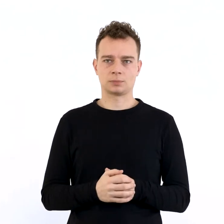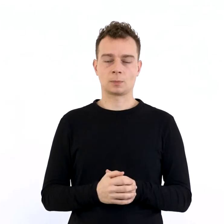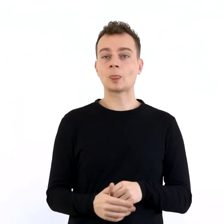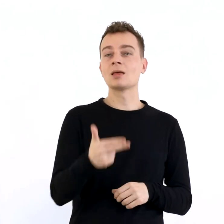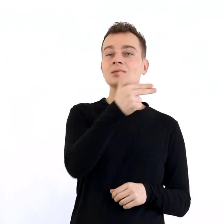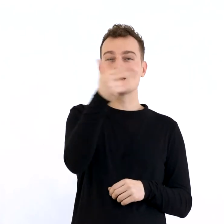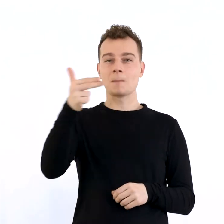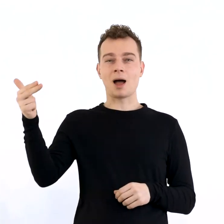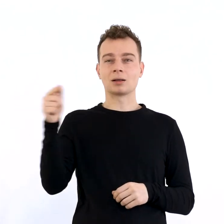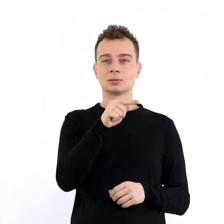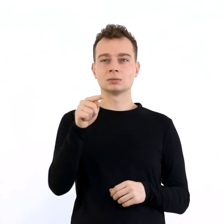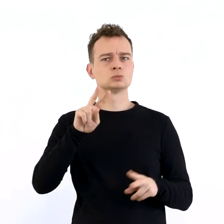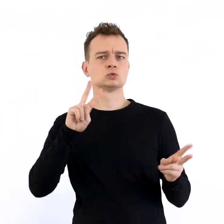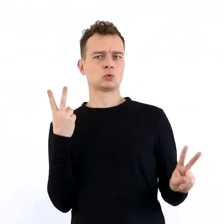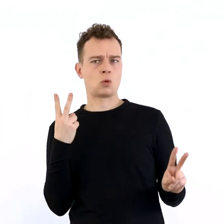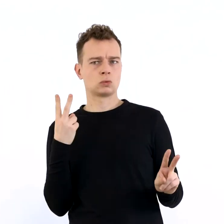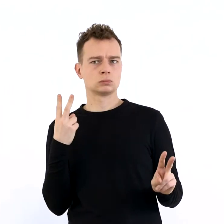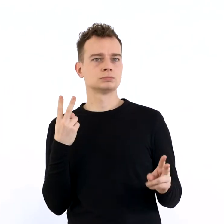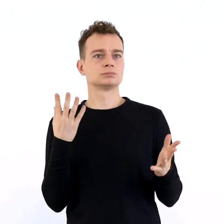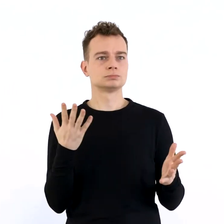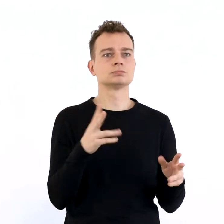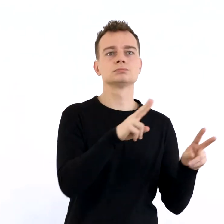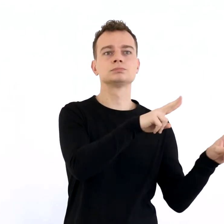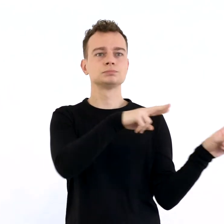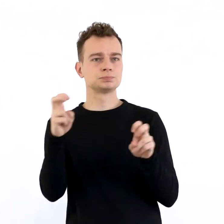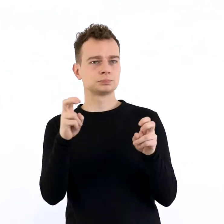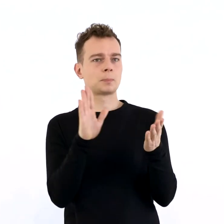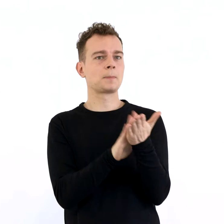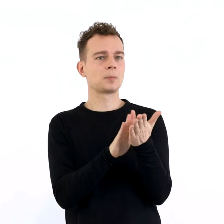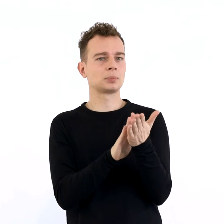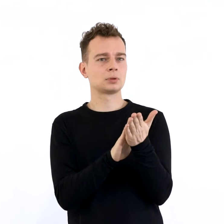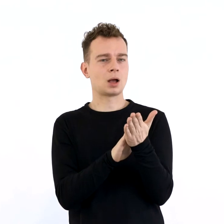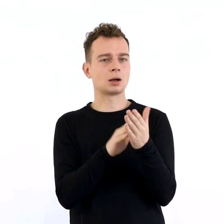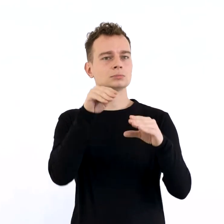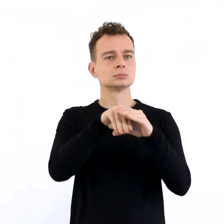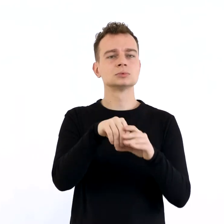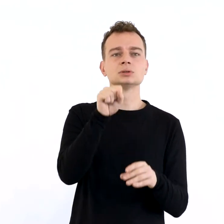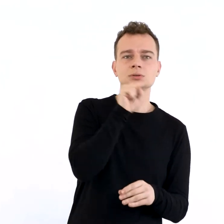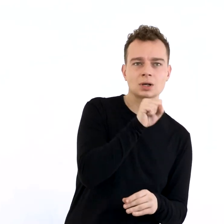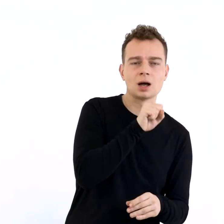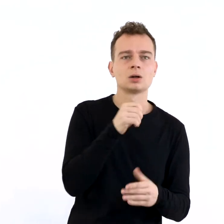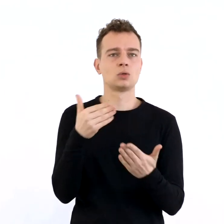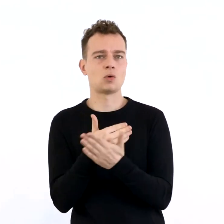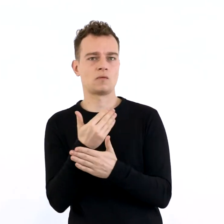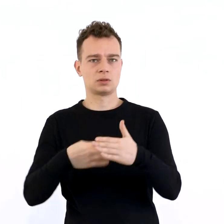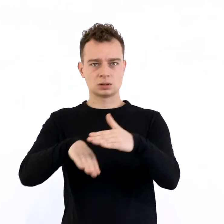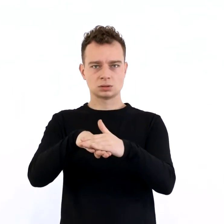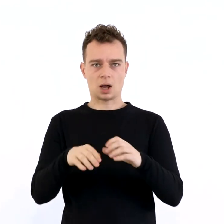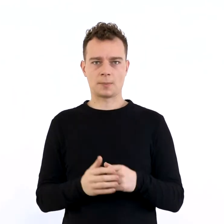Tematy czerpano głównie ze Starego i Nowego Testamentu.